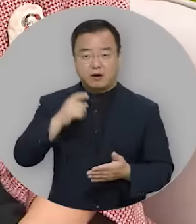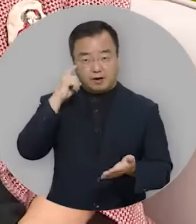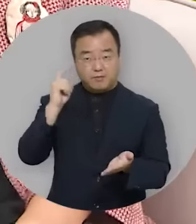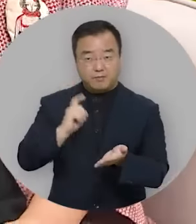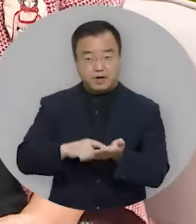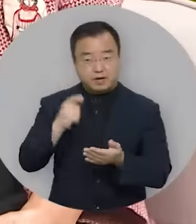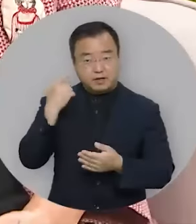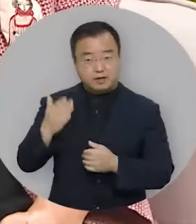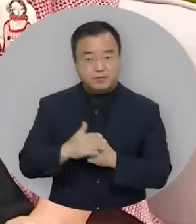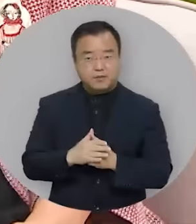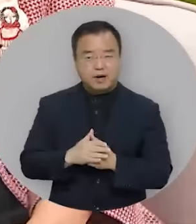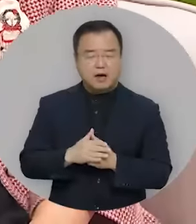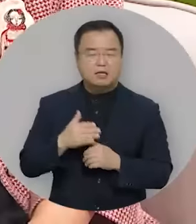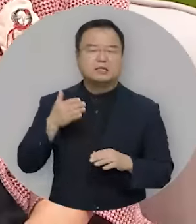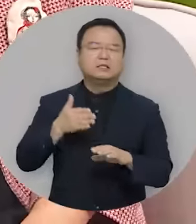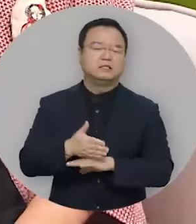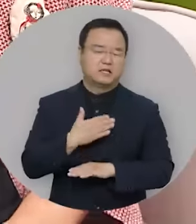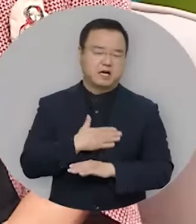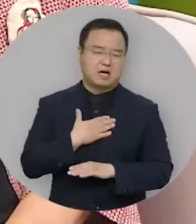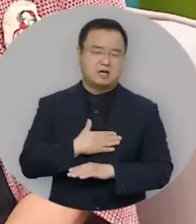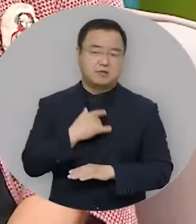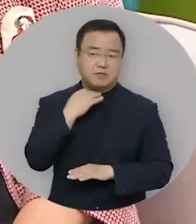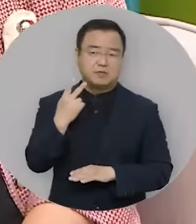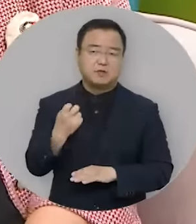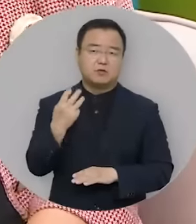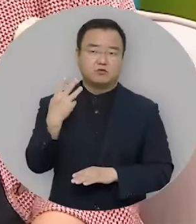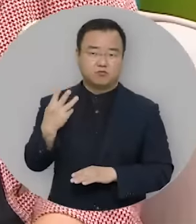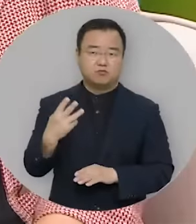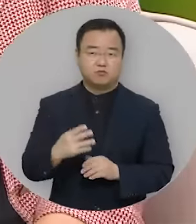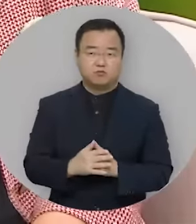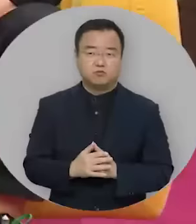굉장히 늦게 발견했어요, 23살에.